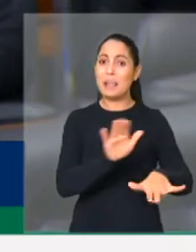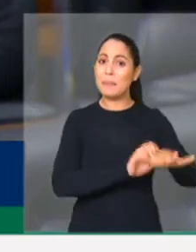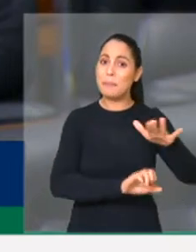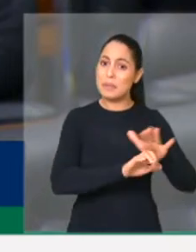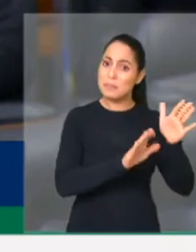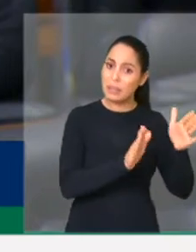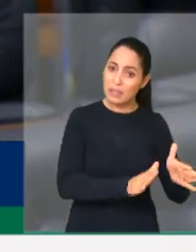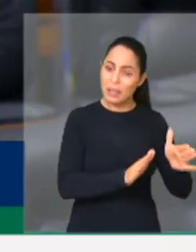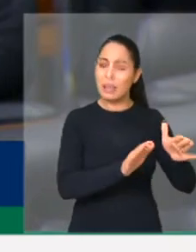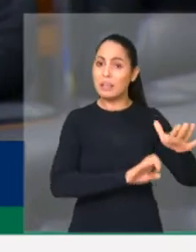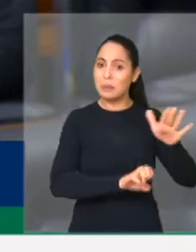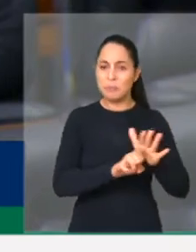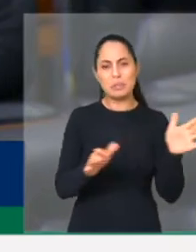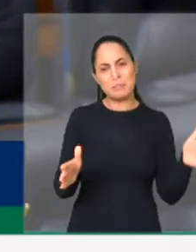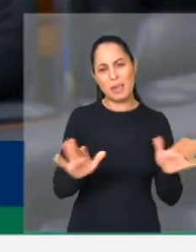NORDESTE, SENHOR PRESIDENTE.